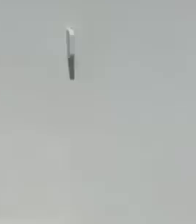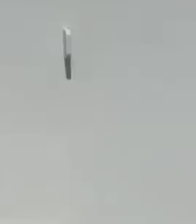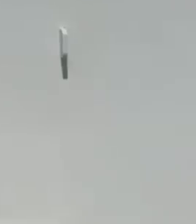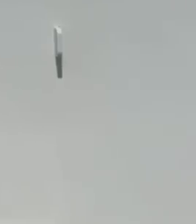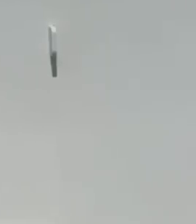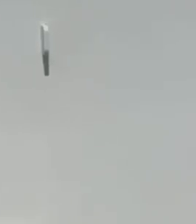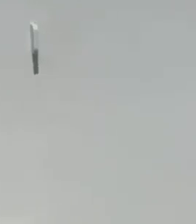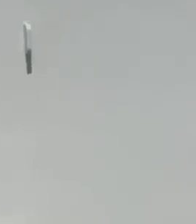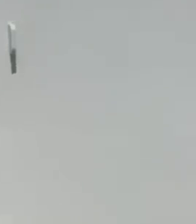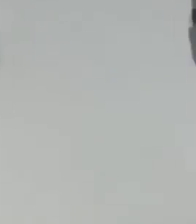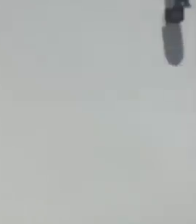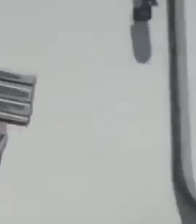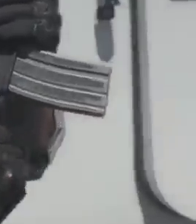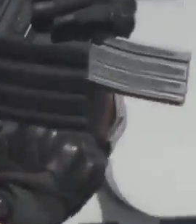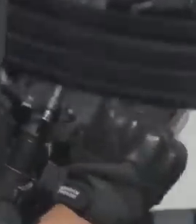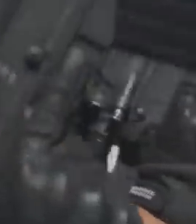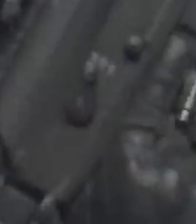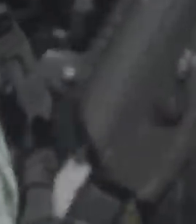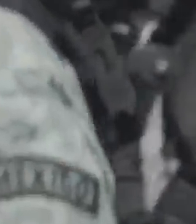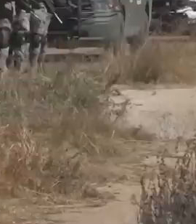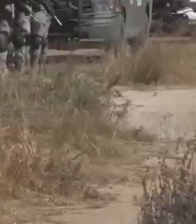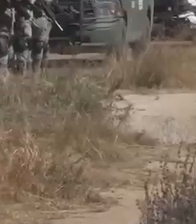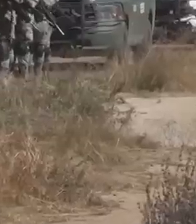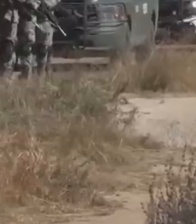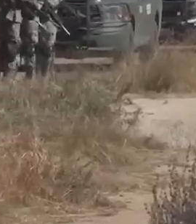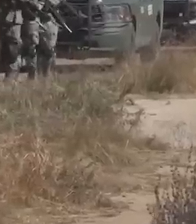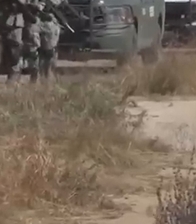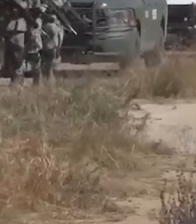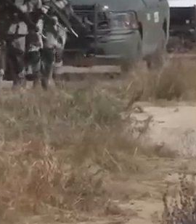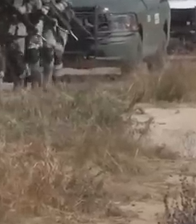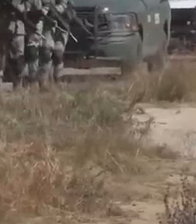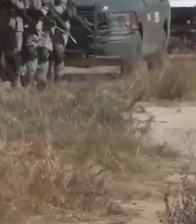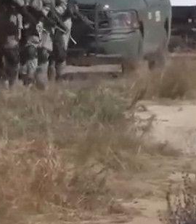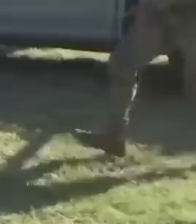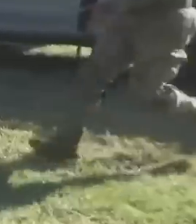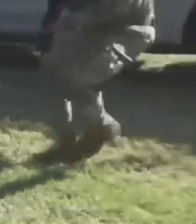y la guardia nacional durante estos primeros 100 días de la Administración mantuvieron un